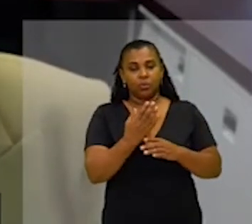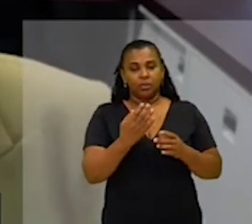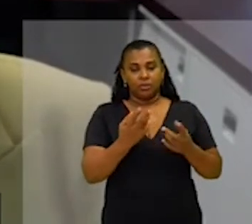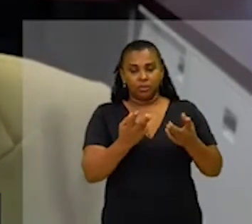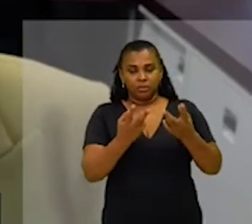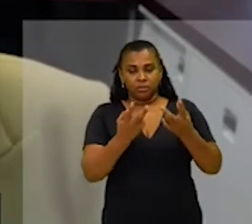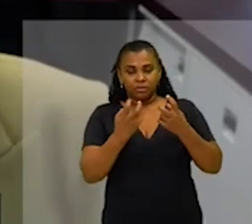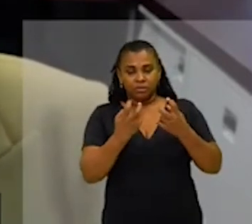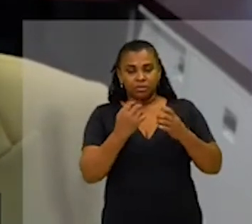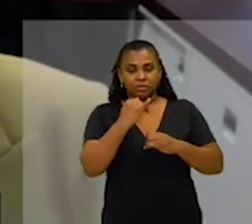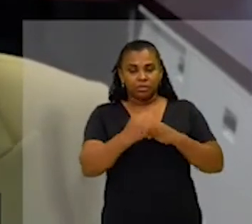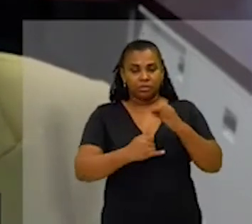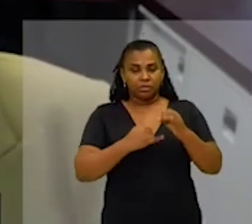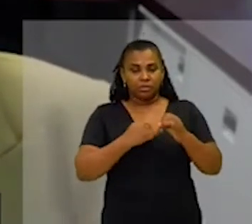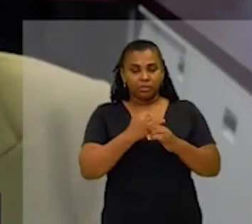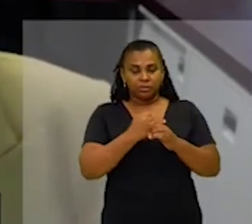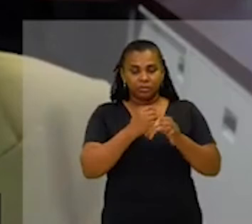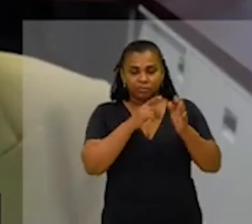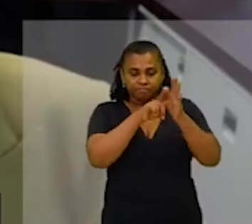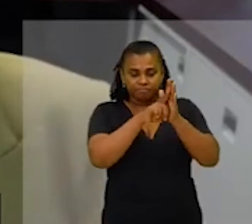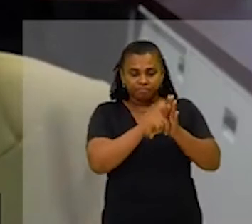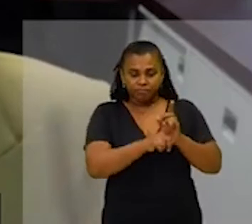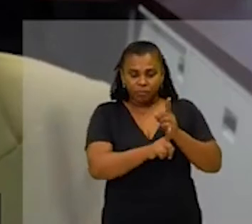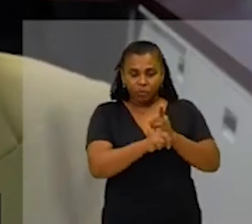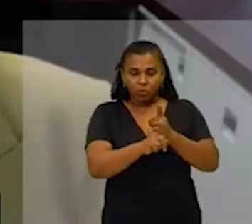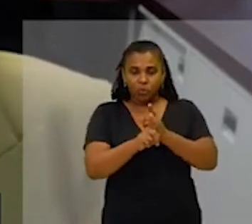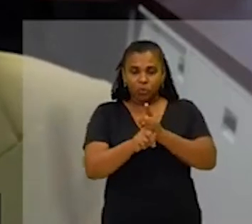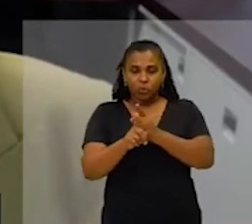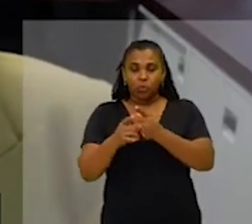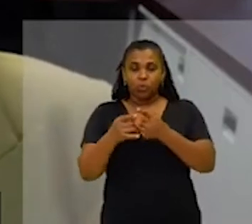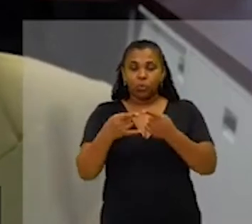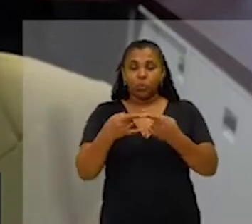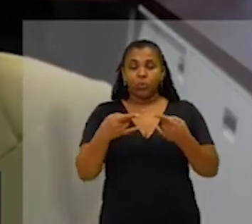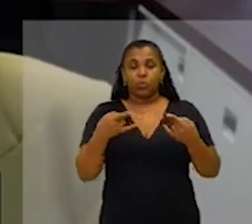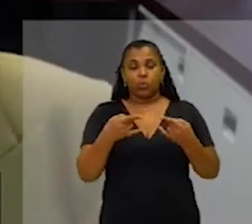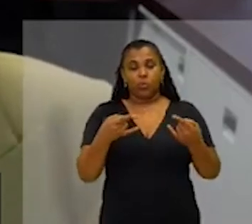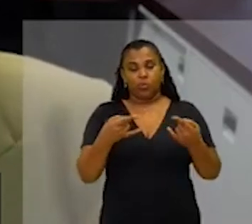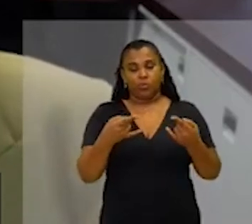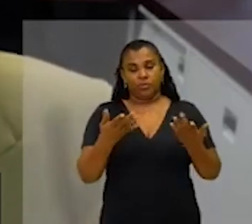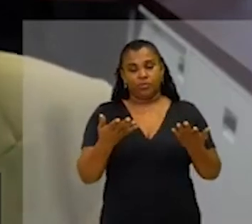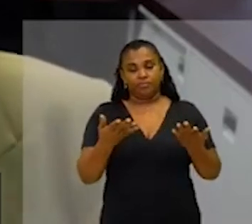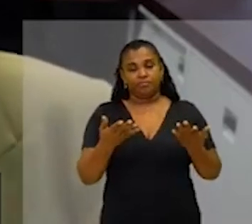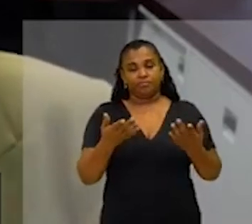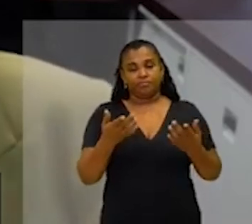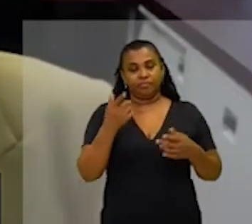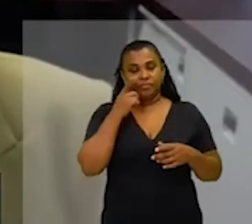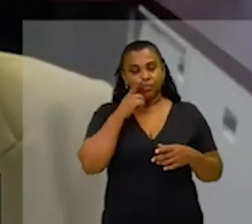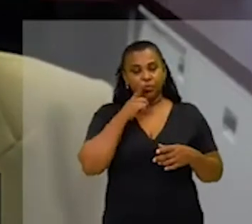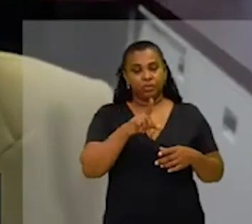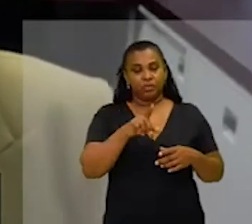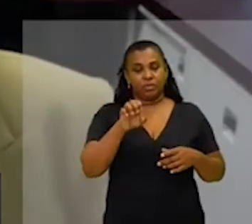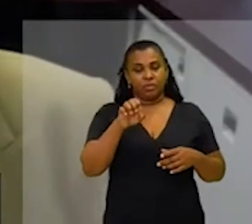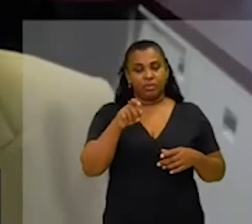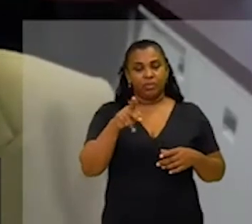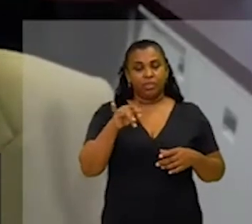faz a varredura das contas ele usa o Up que é um identificador único por pessoa o gasto isso